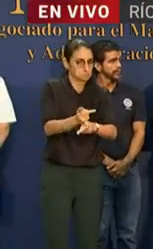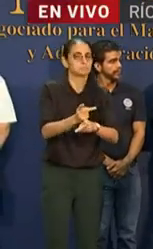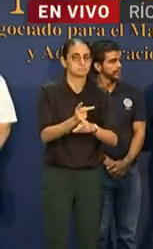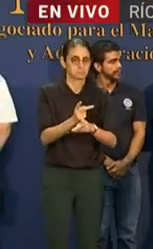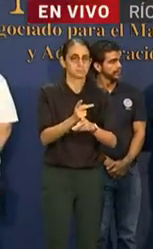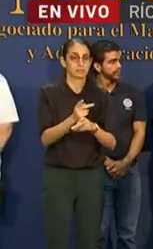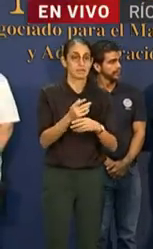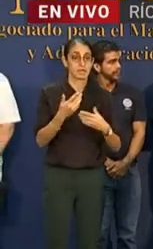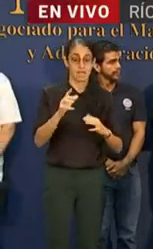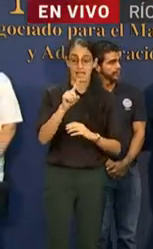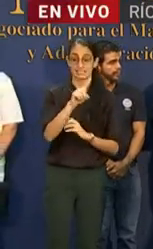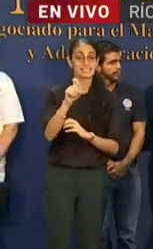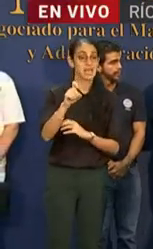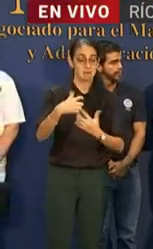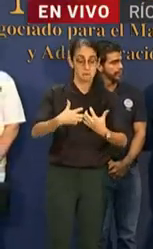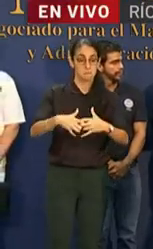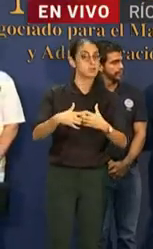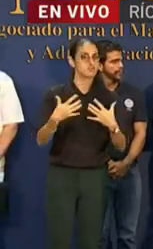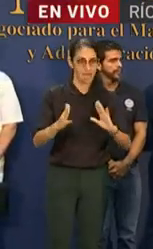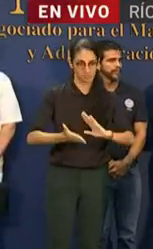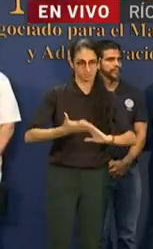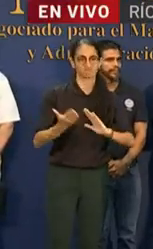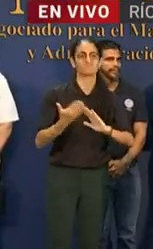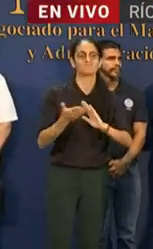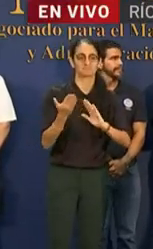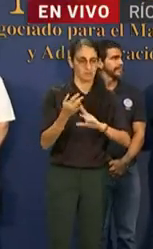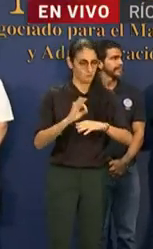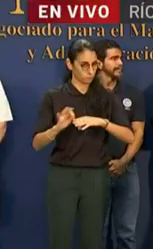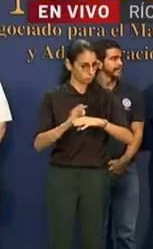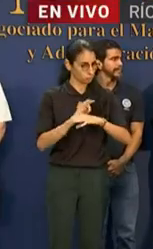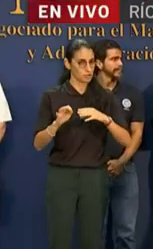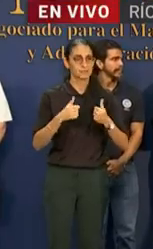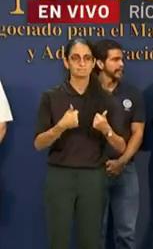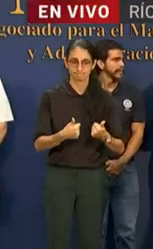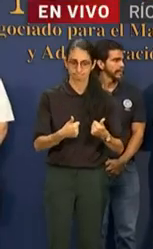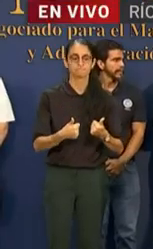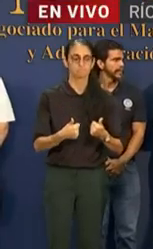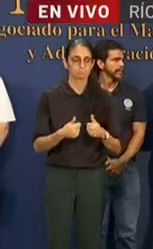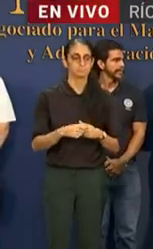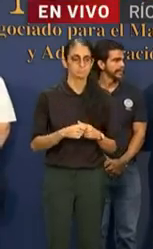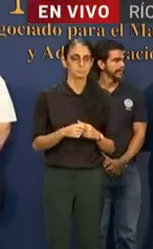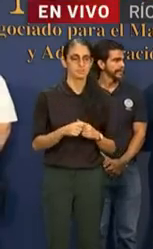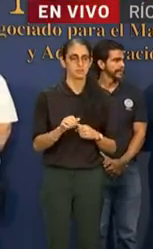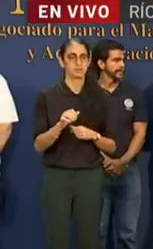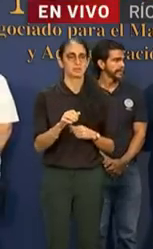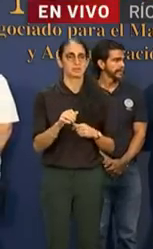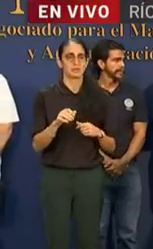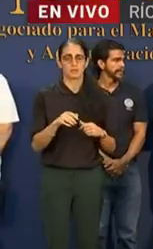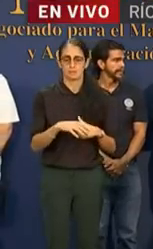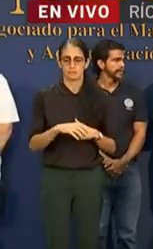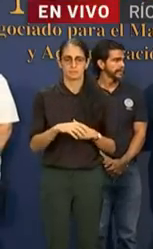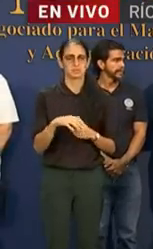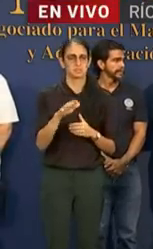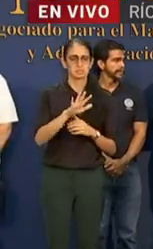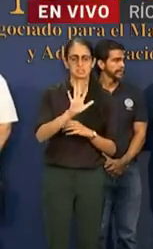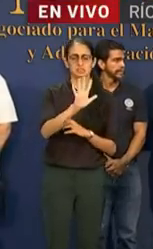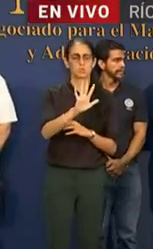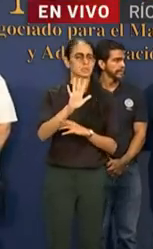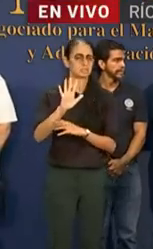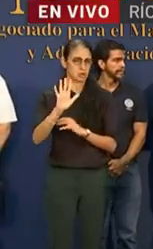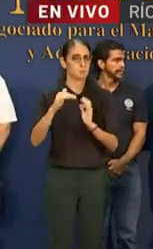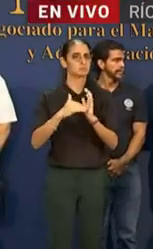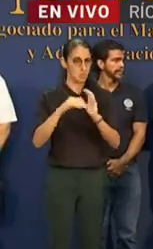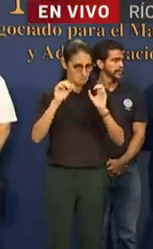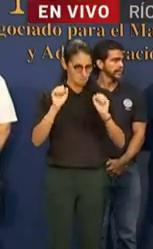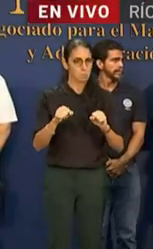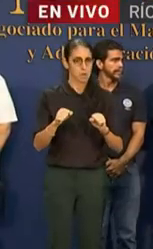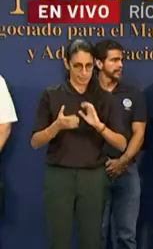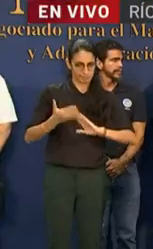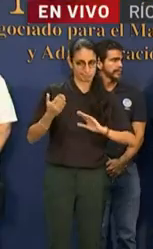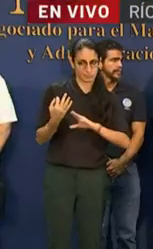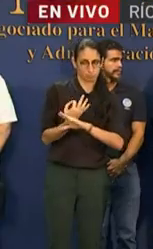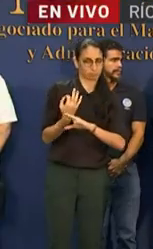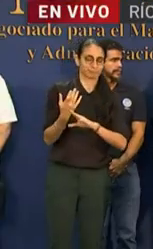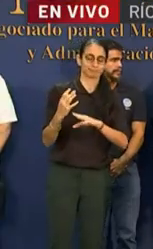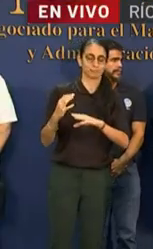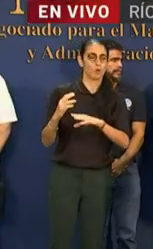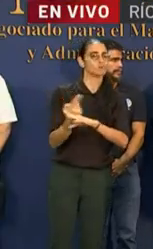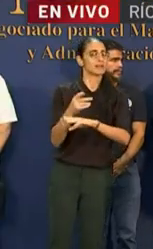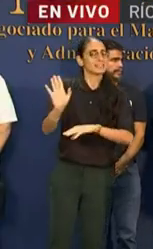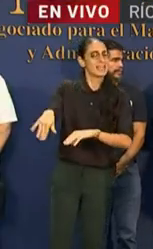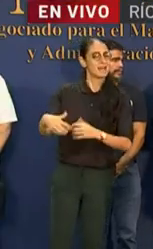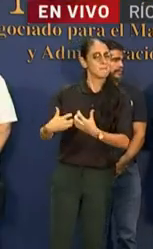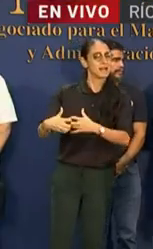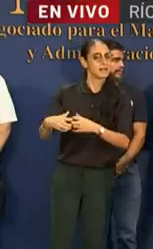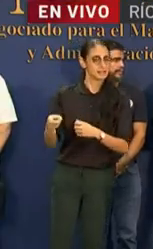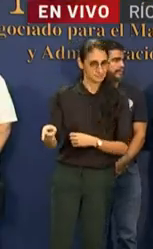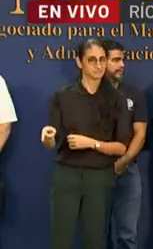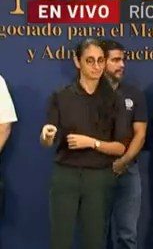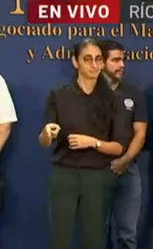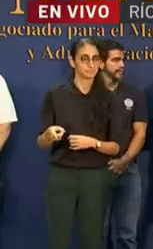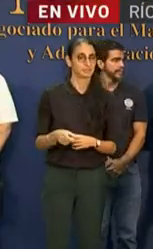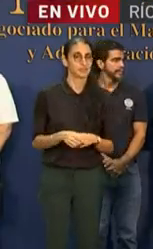PRODUCE OBSTRUCCIÓN. EL